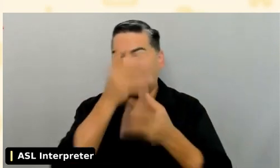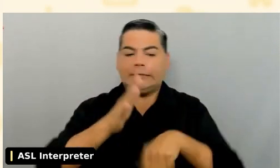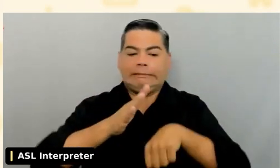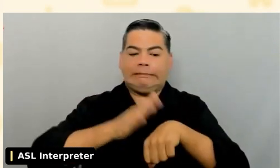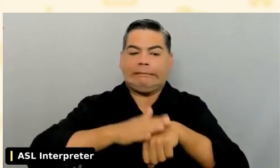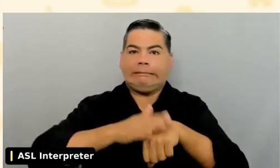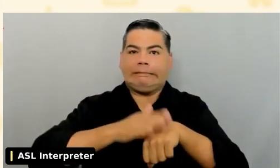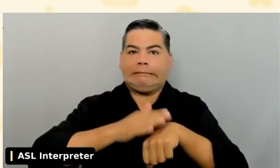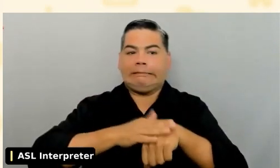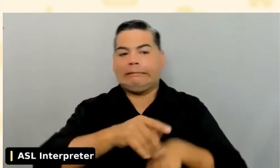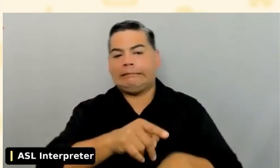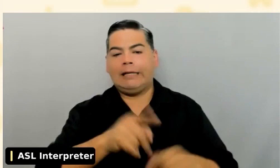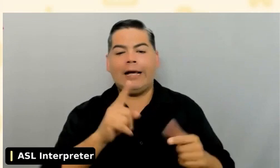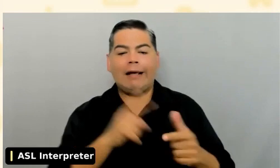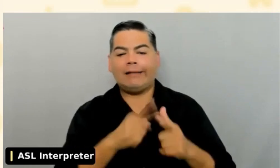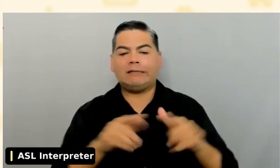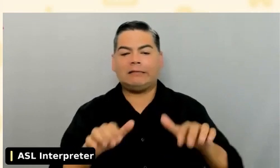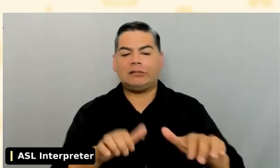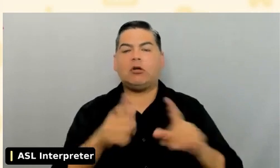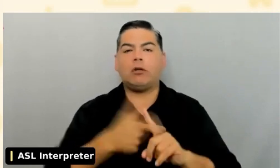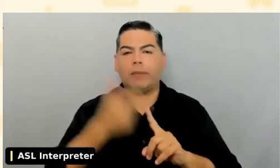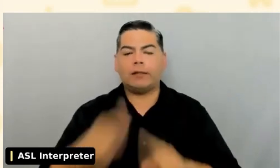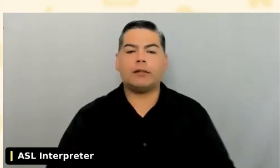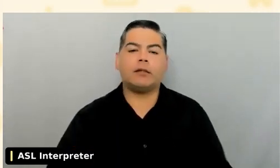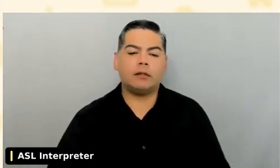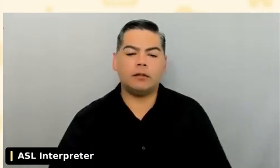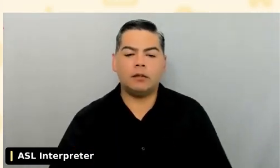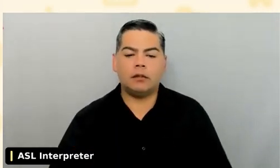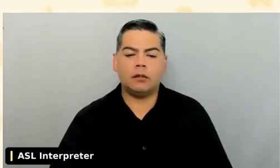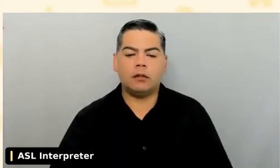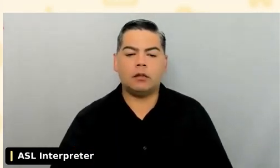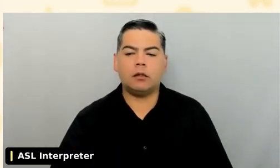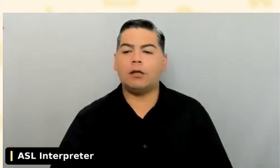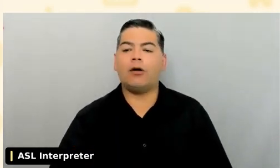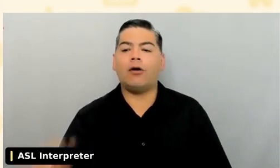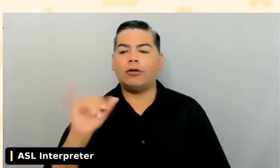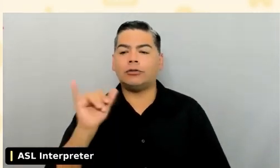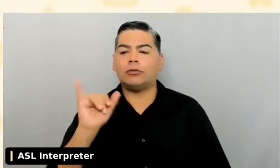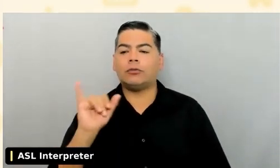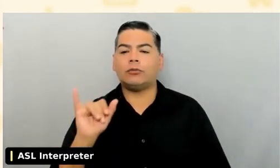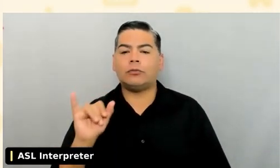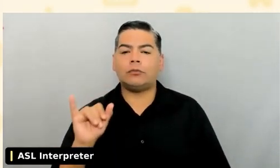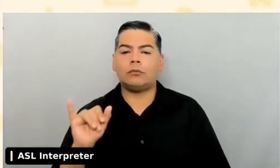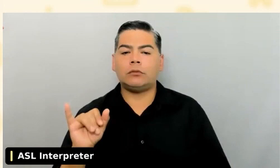que ha hecho el texto alternativo, pero también lo está probando.